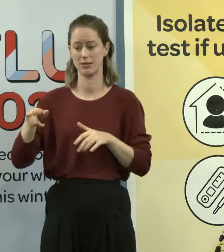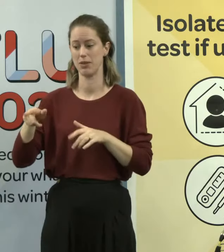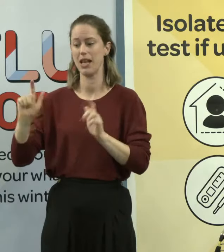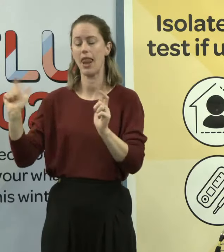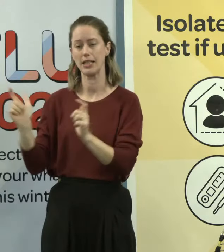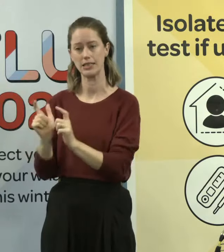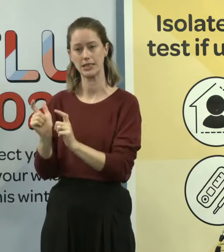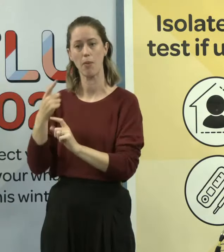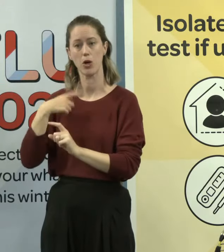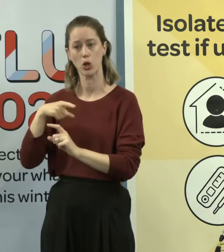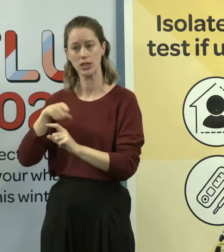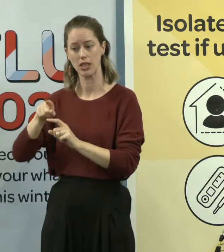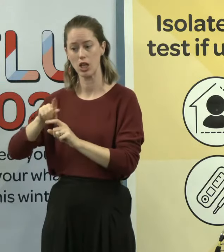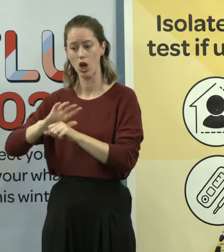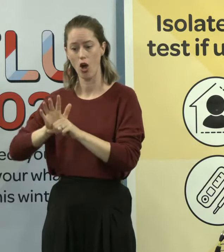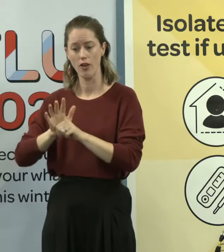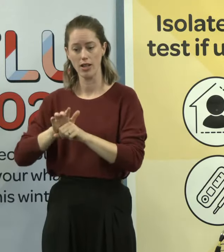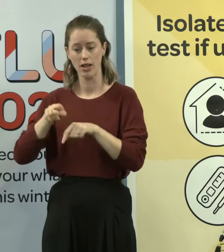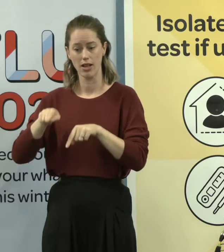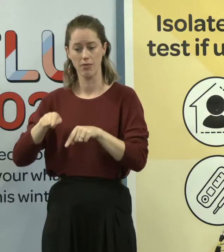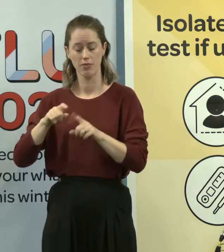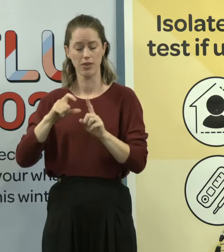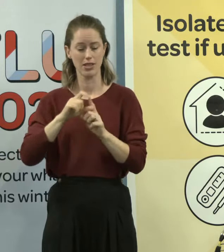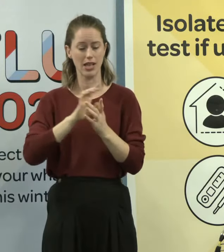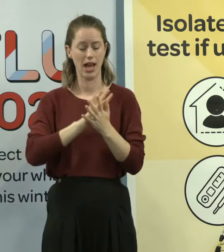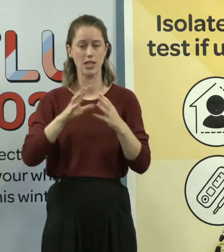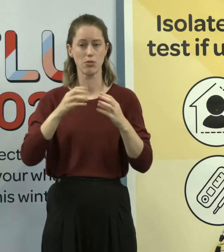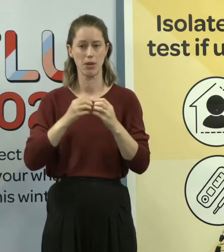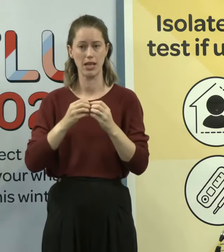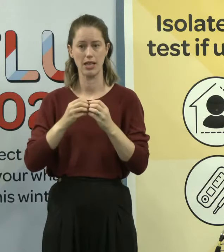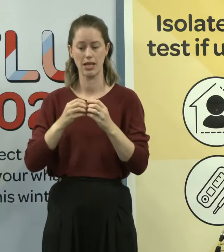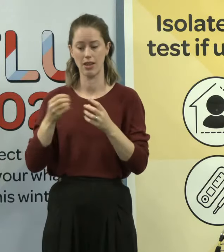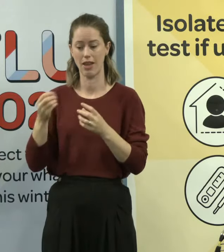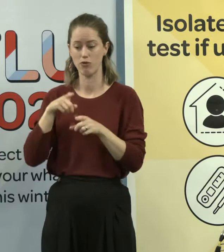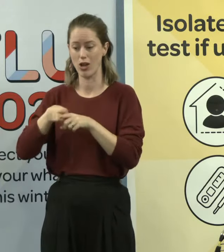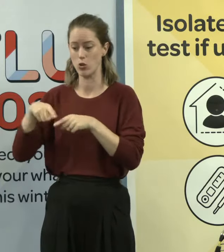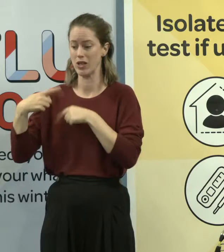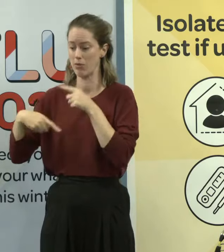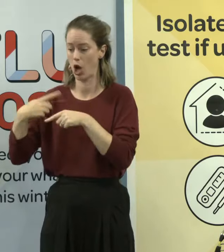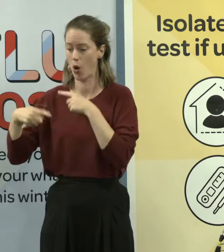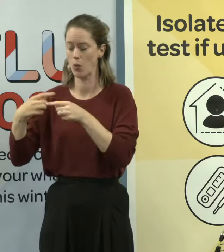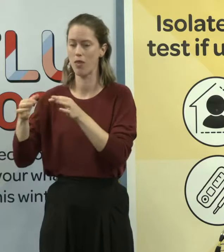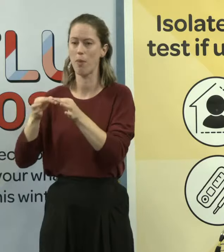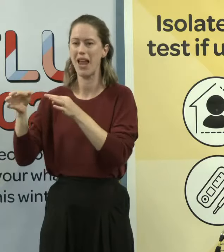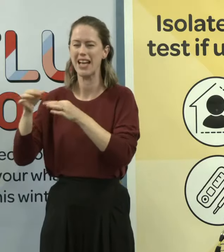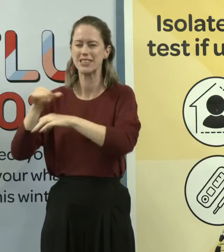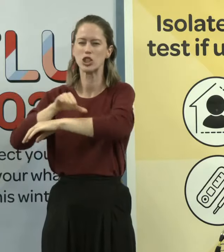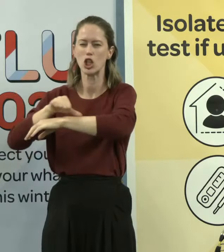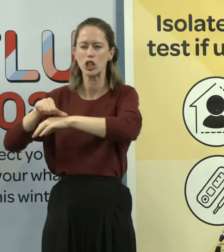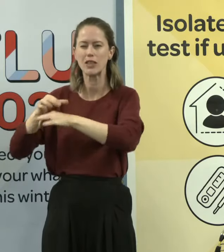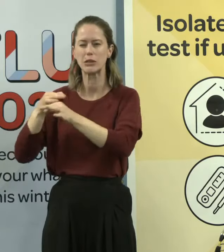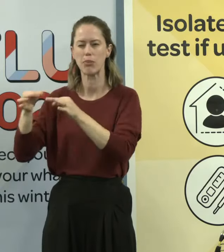tera ano etahi nama. Ko taku e